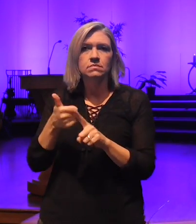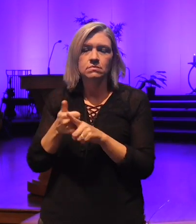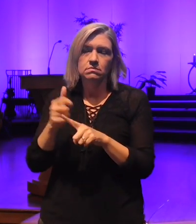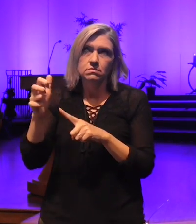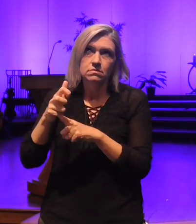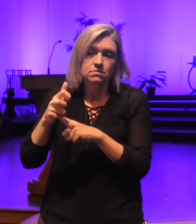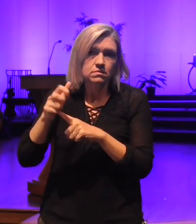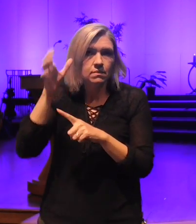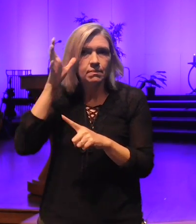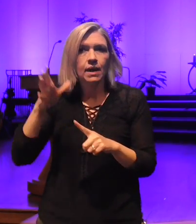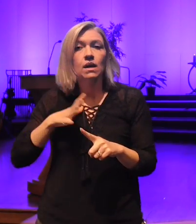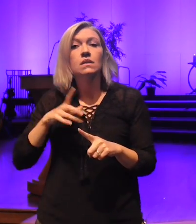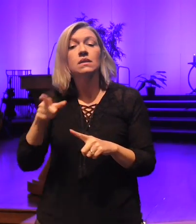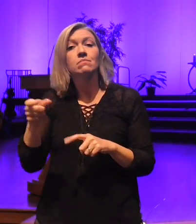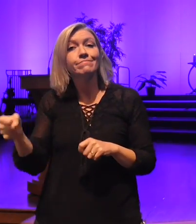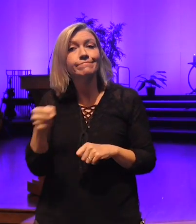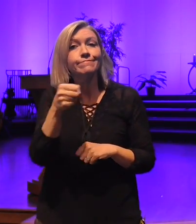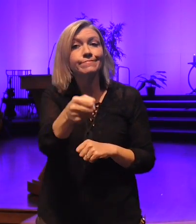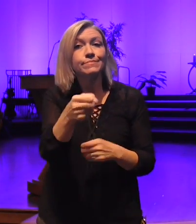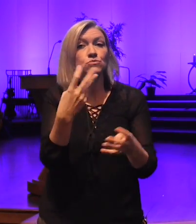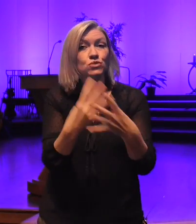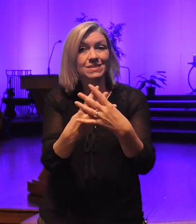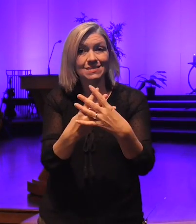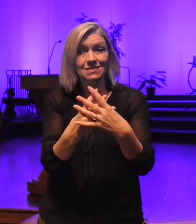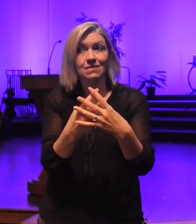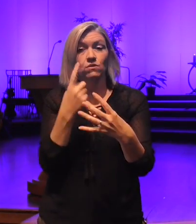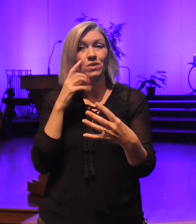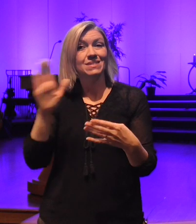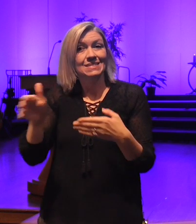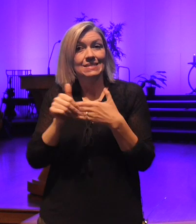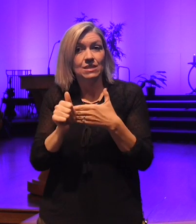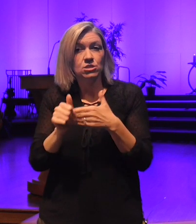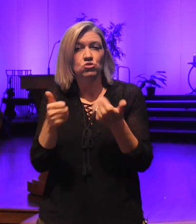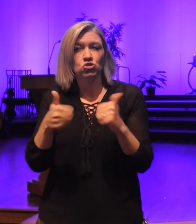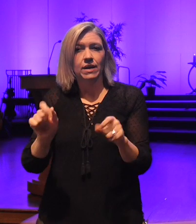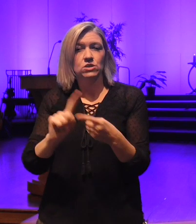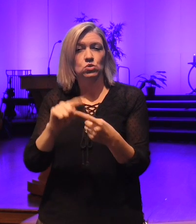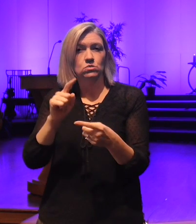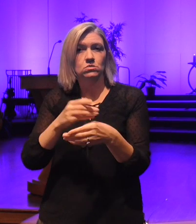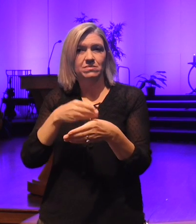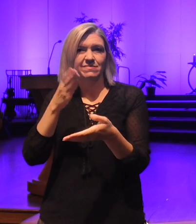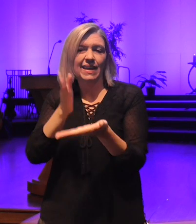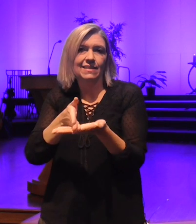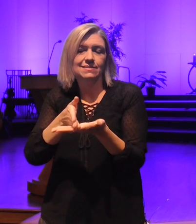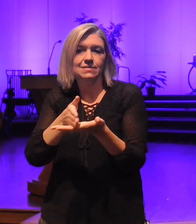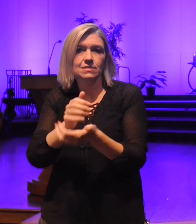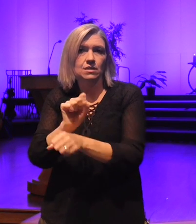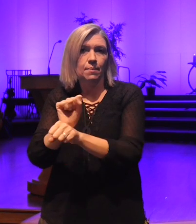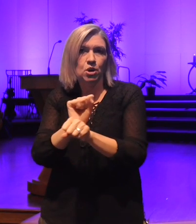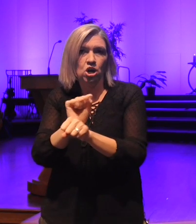encarcelado por su liderazgo y por tratar de derrocar el apartheid en Sudáfrica. Es